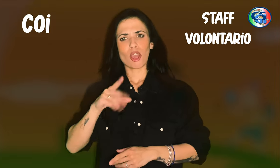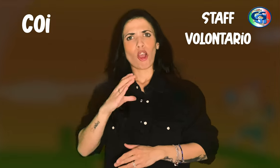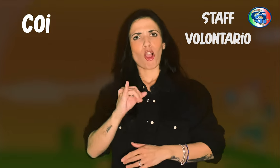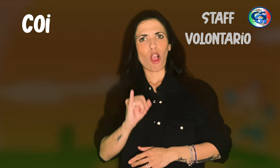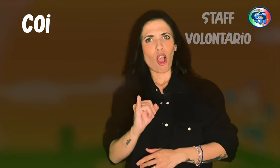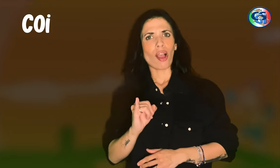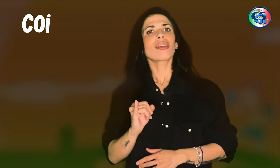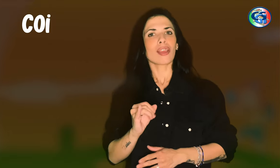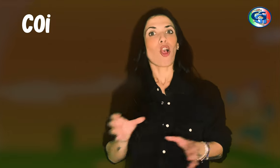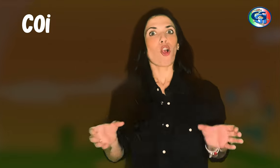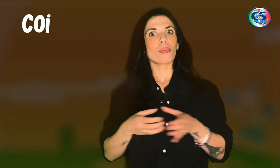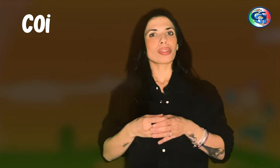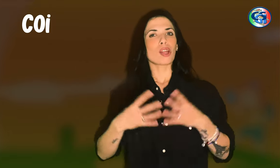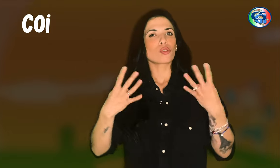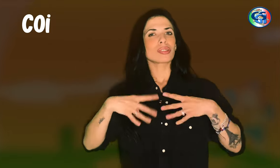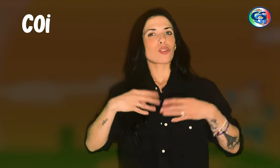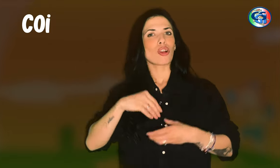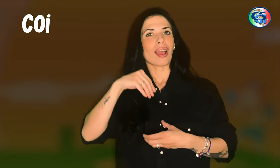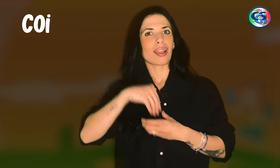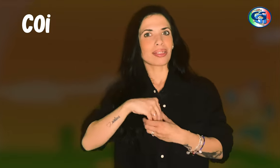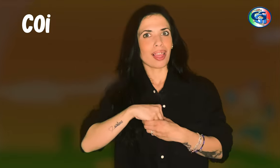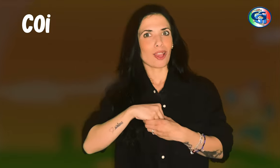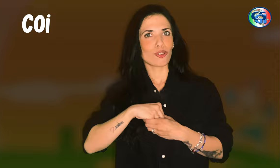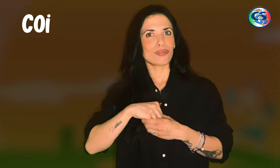All’interno del COI (Comitato Organizzatore Interno)